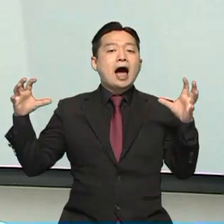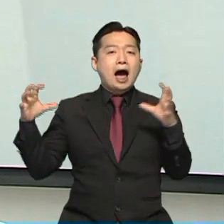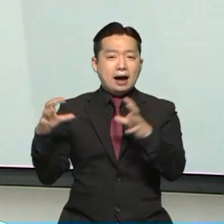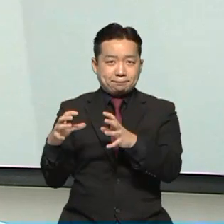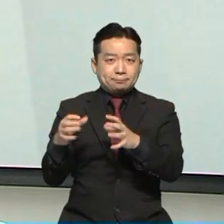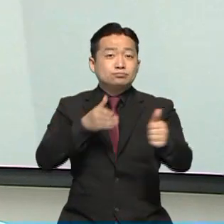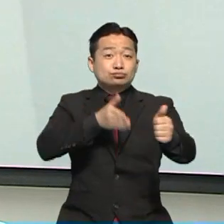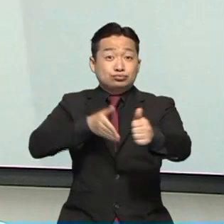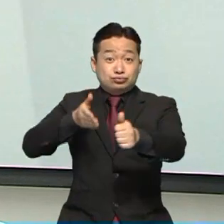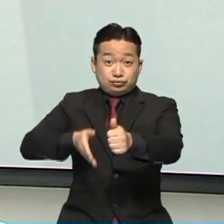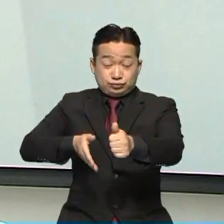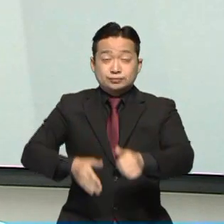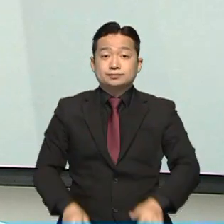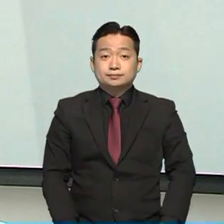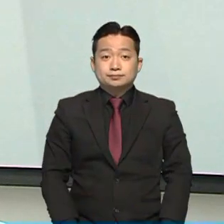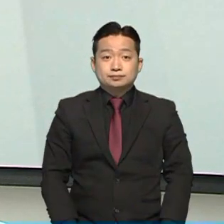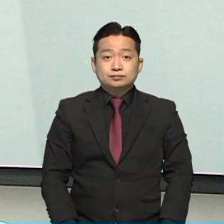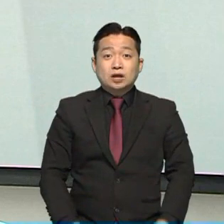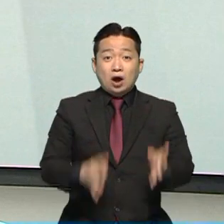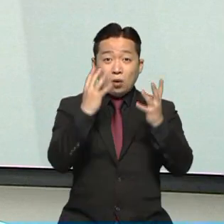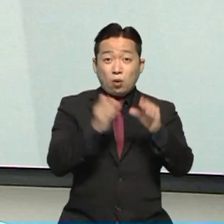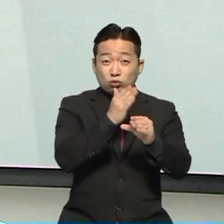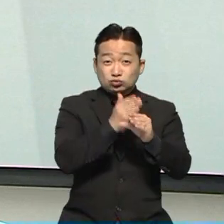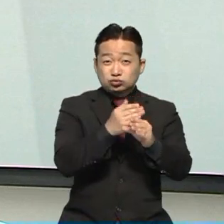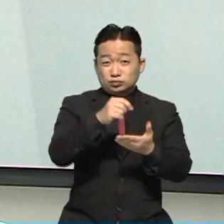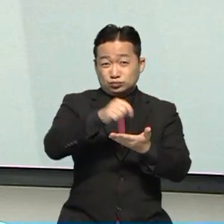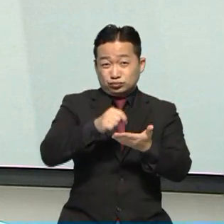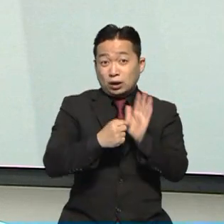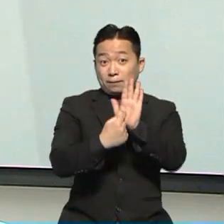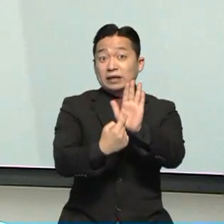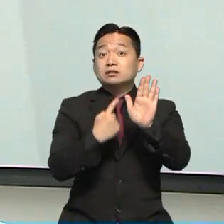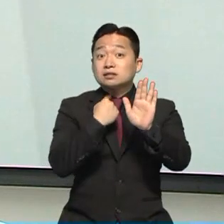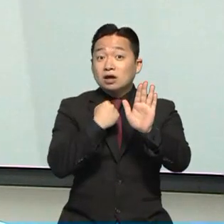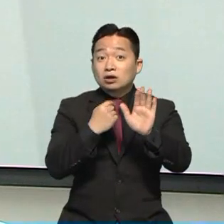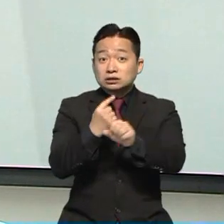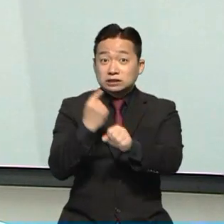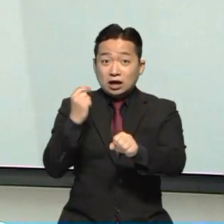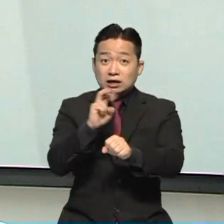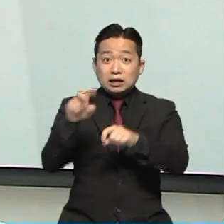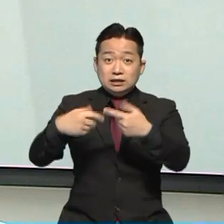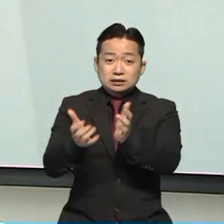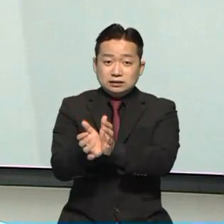호소드린다 이렇게 옥중 서신을 냈단 말이죠. 그런데 실제로 지난해는 야당이 103석으로 참패를 했습니다.